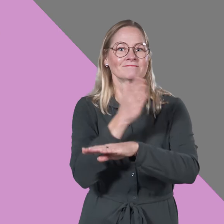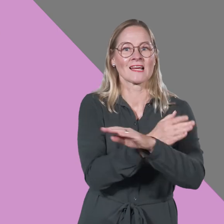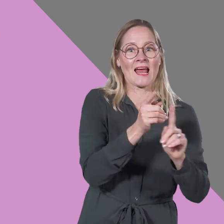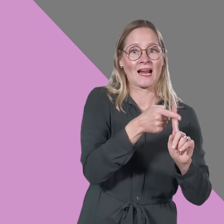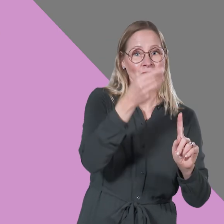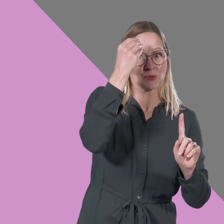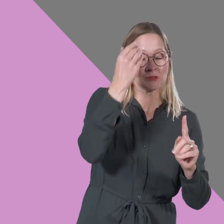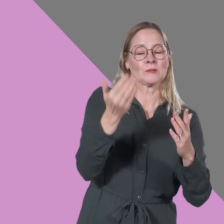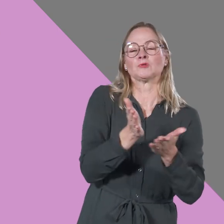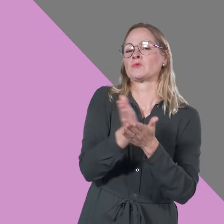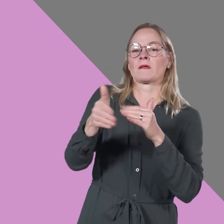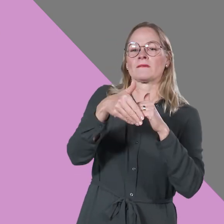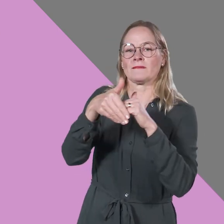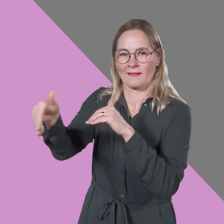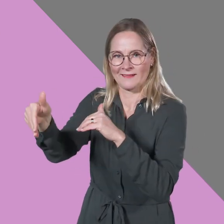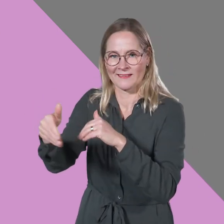mihin aiemmalla alkeiskurssilla jäätiin.